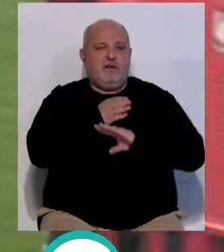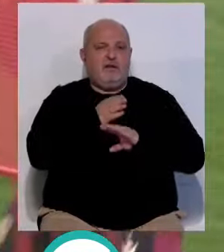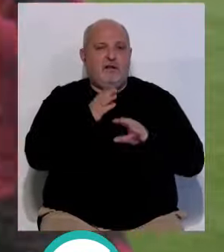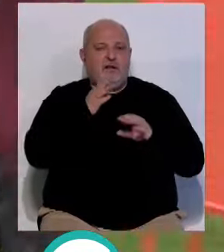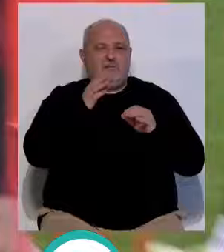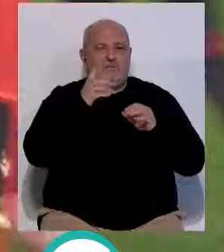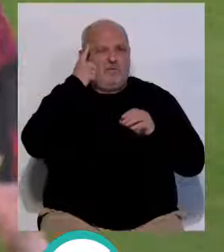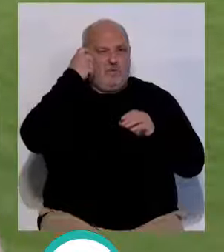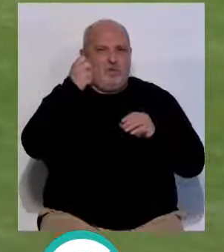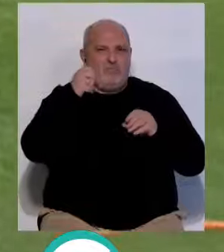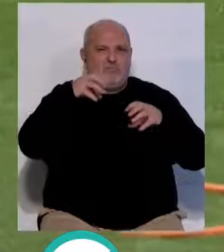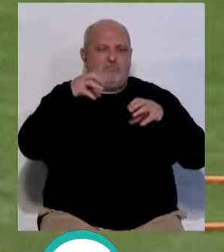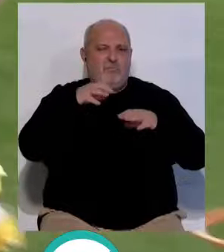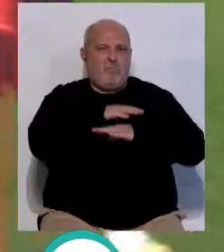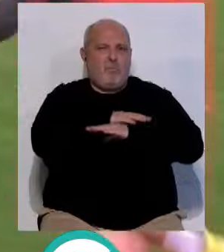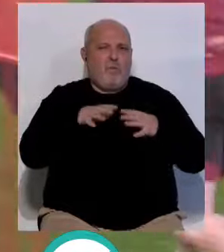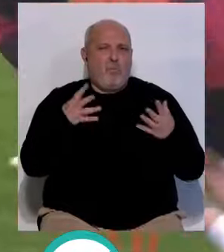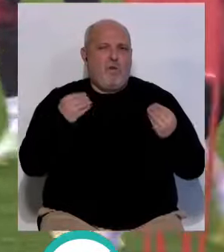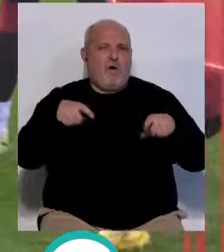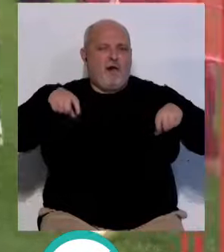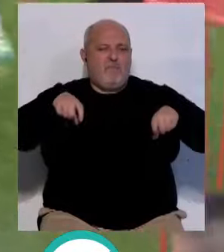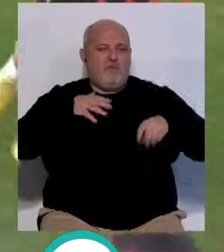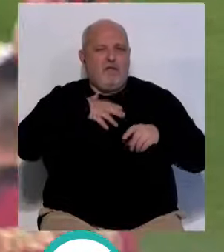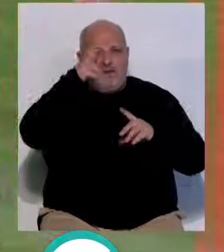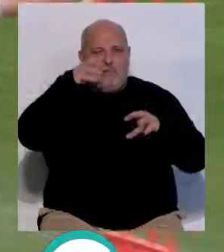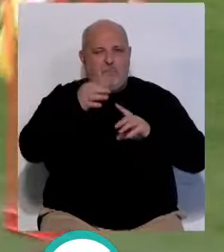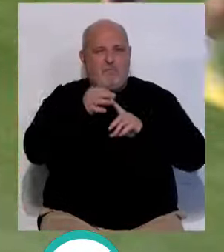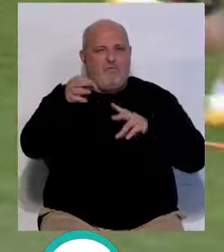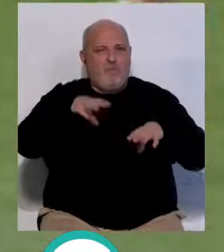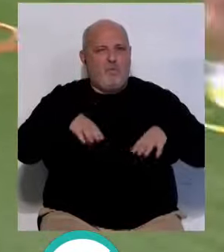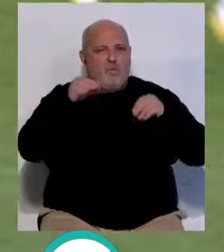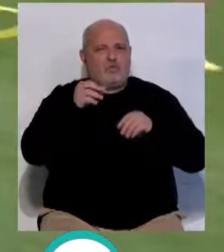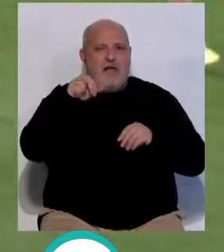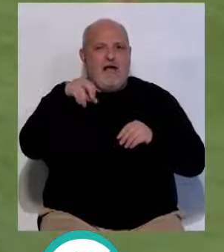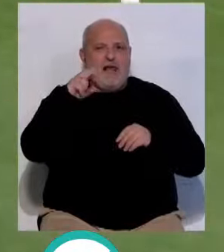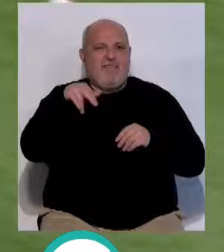me sorprendió eso aquí que no pu campo no que estamos hablando aquí me sorprendió eso más a